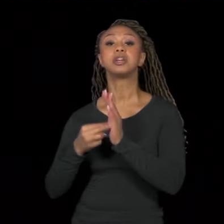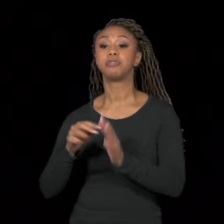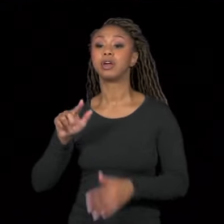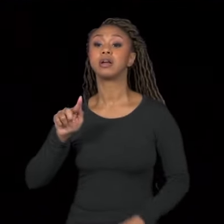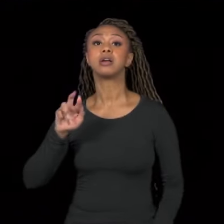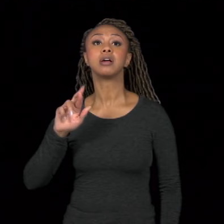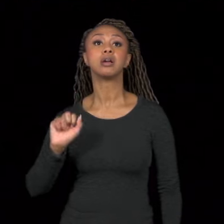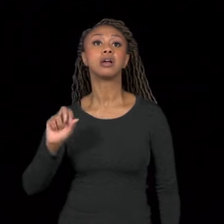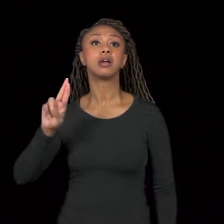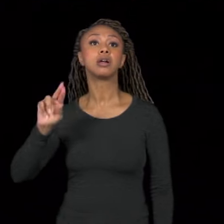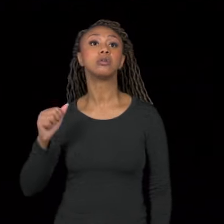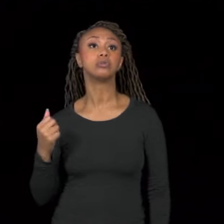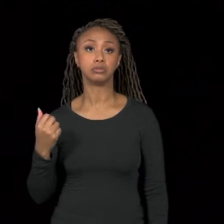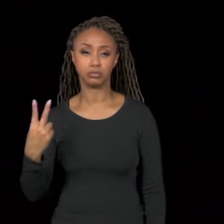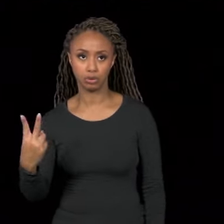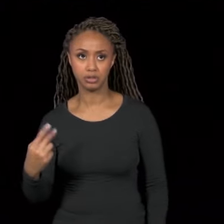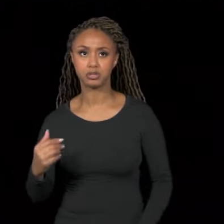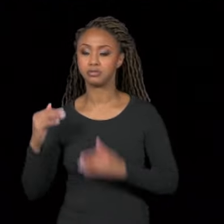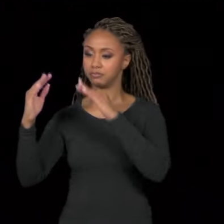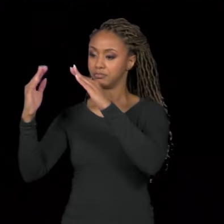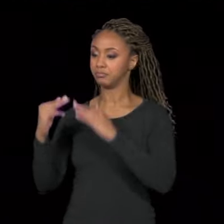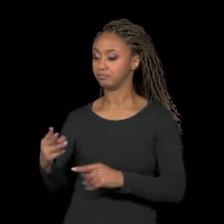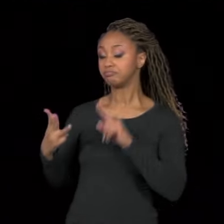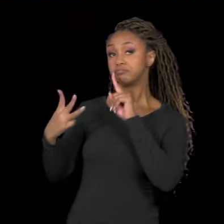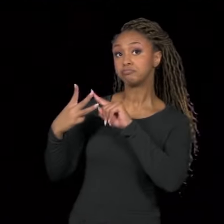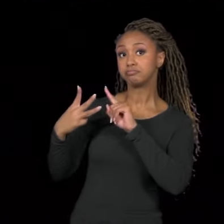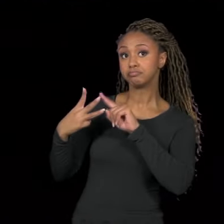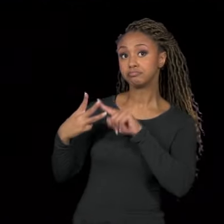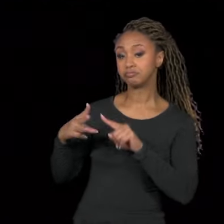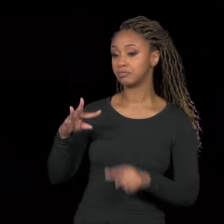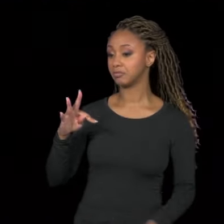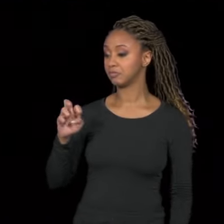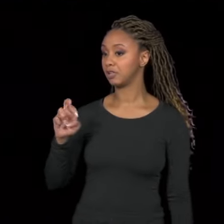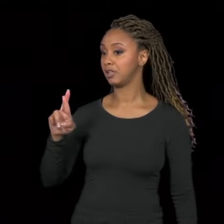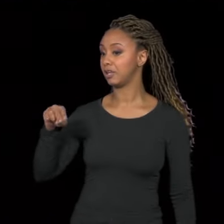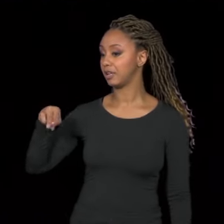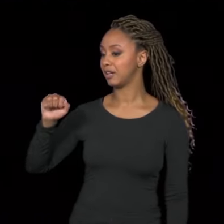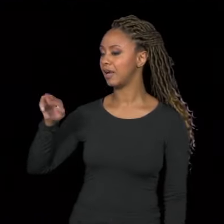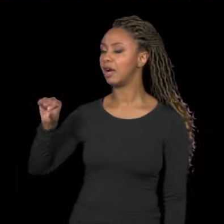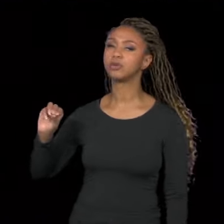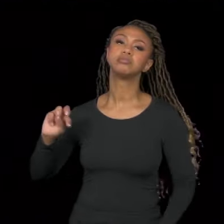UM RELACIONAMENTO TERNÁRIO, QUE É UM RELACIONAMENTO DE GRAU TRÊS. E EU TENHO